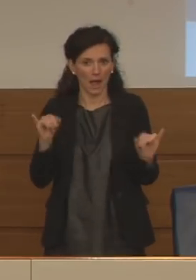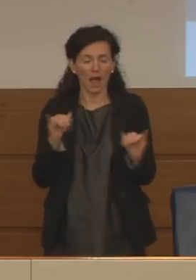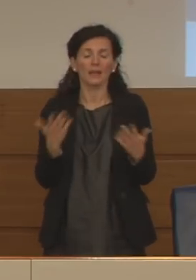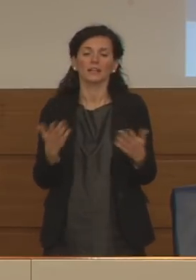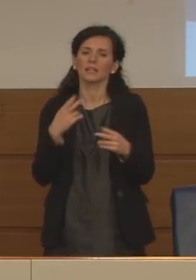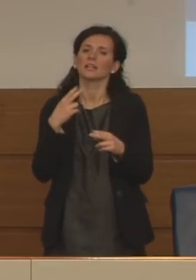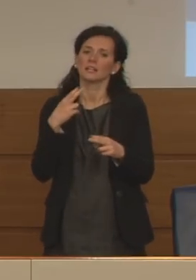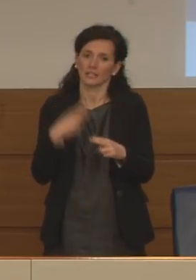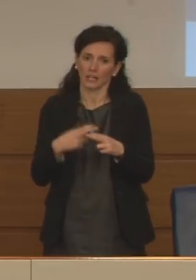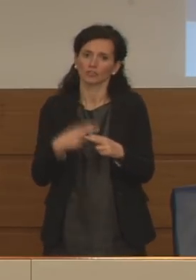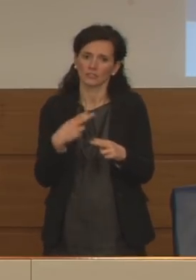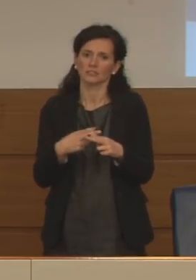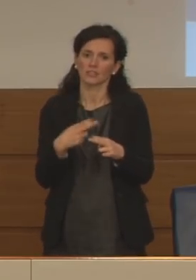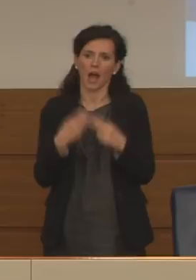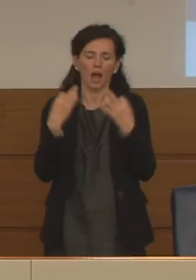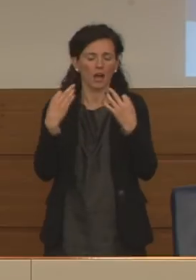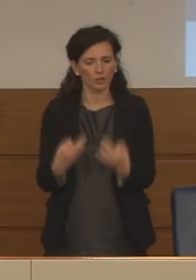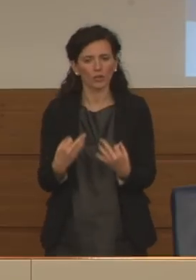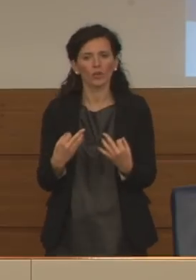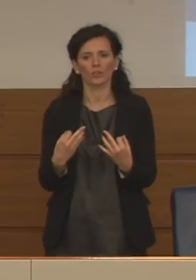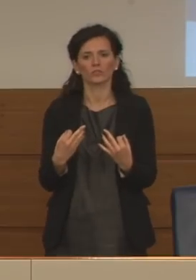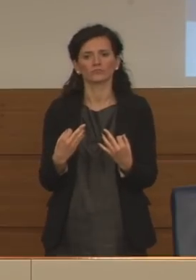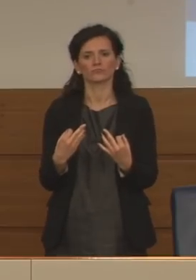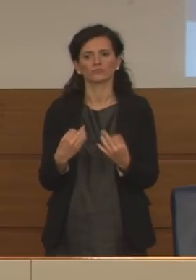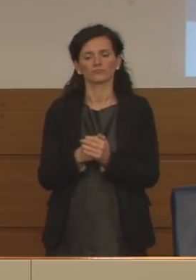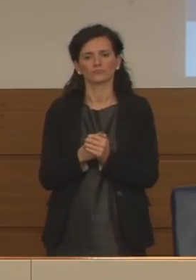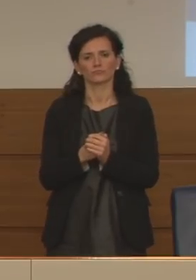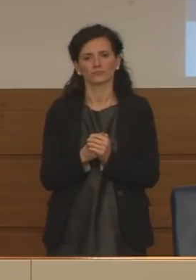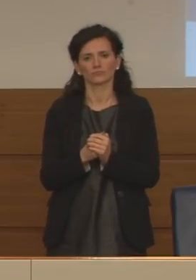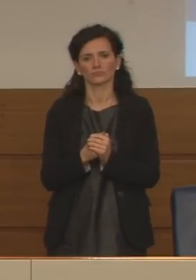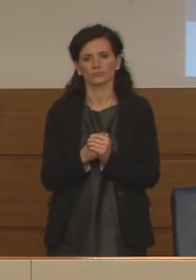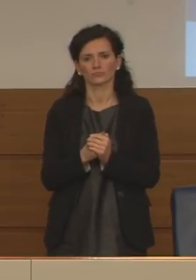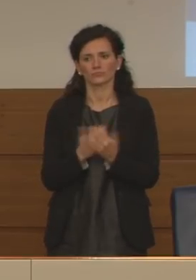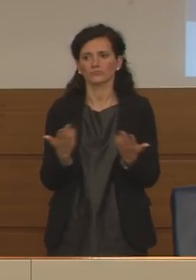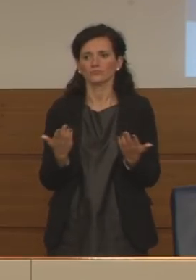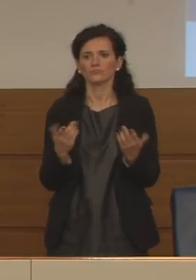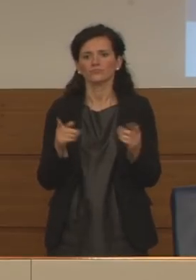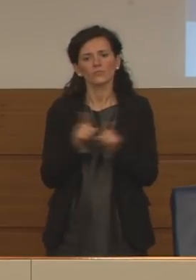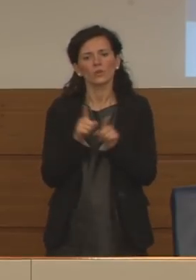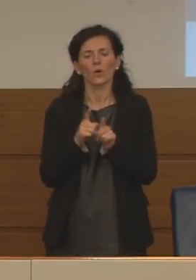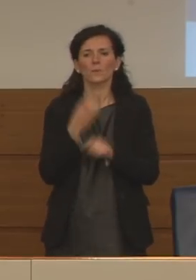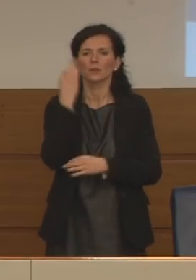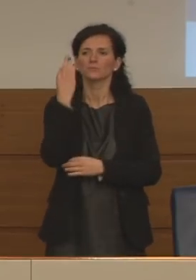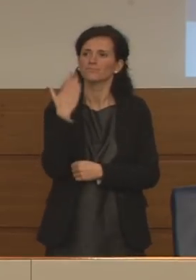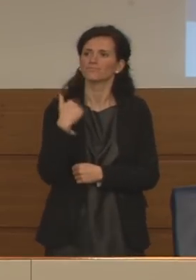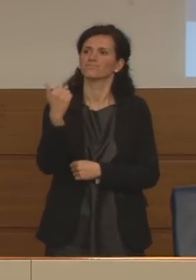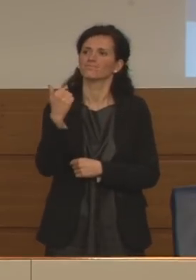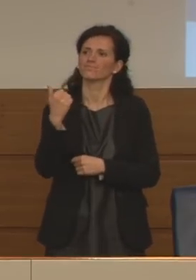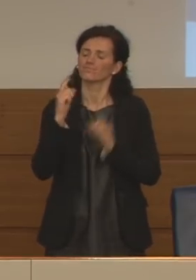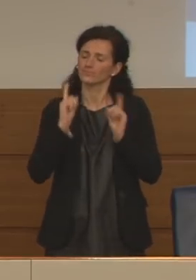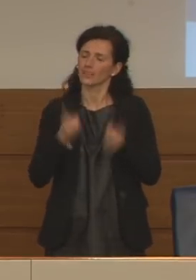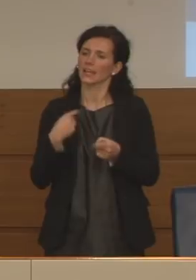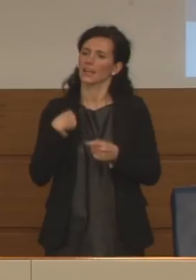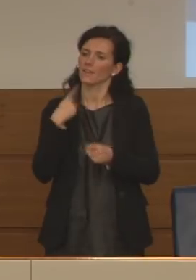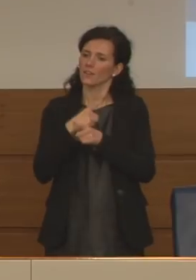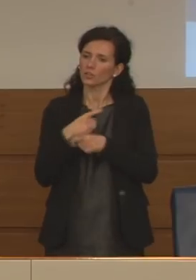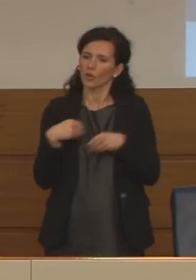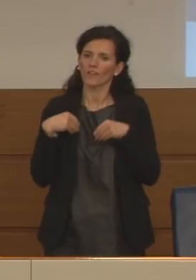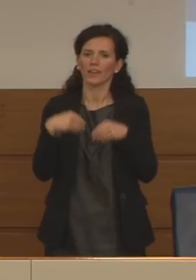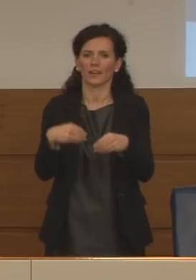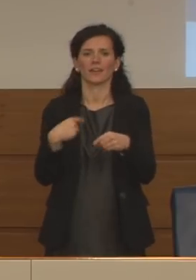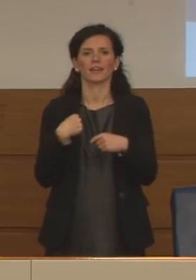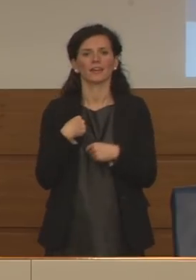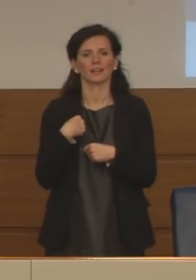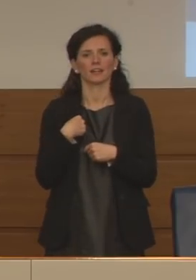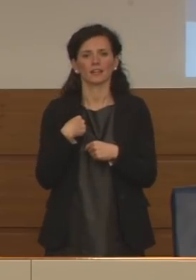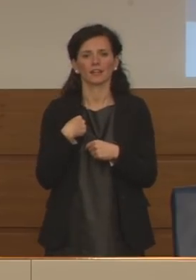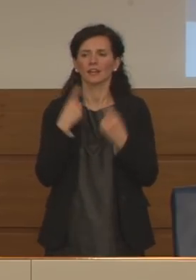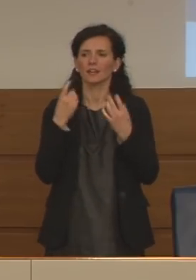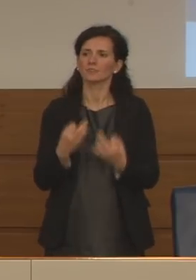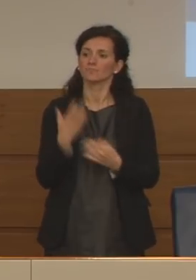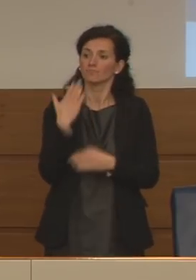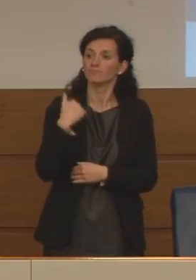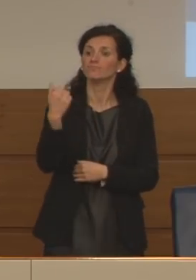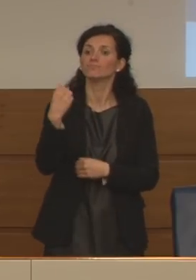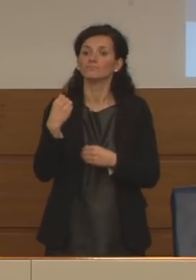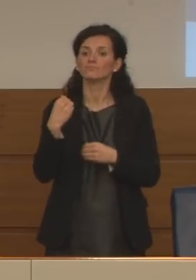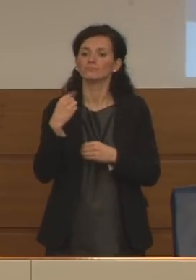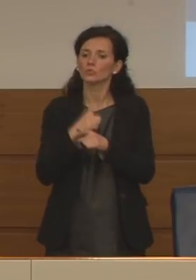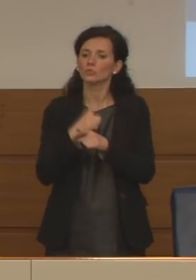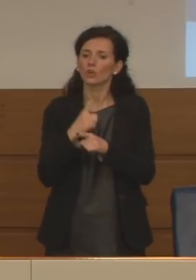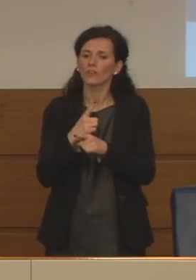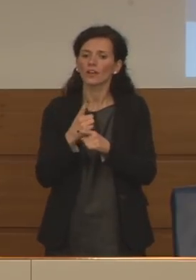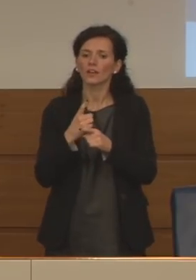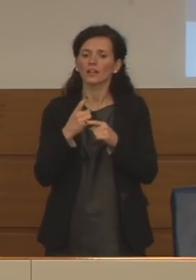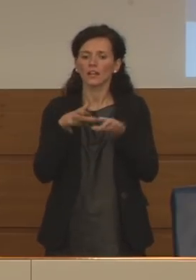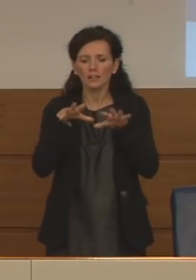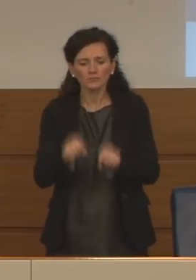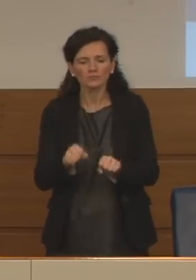chiamata alle armi, al terreno, alle armi della sanità, agli strumenti della